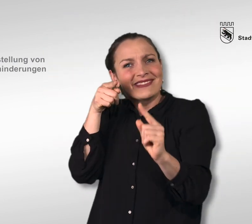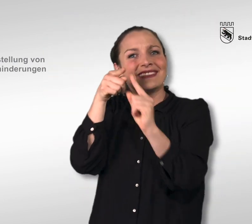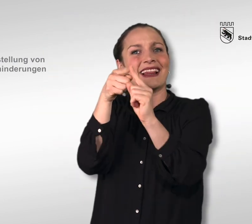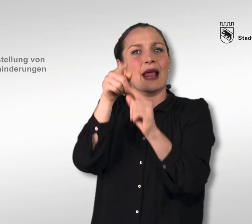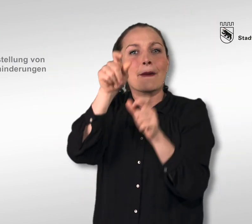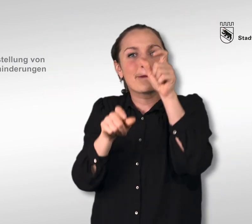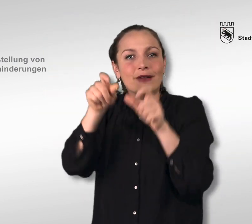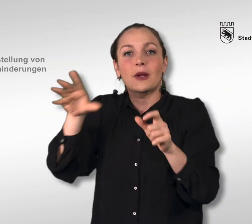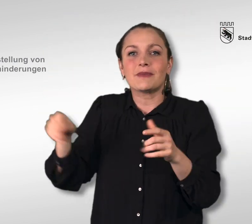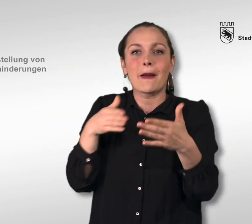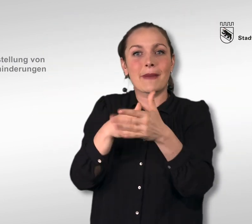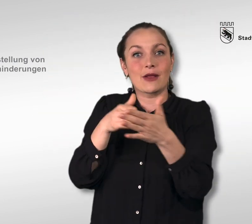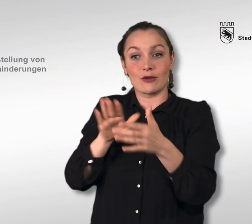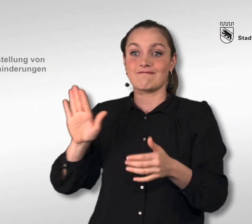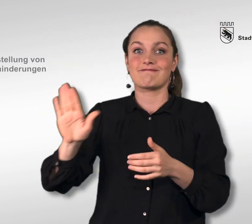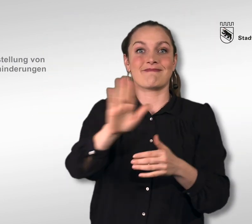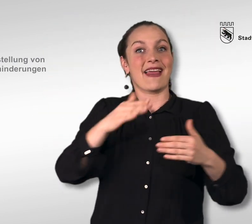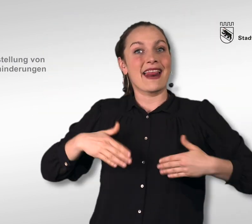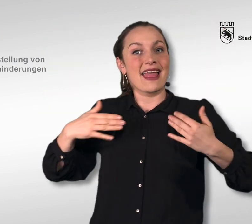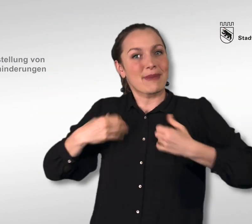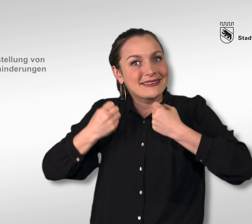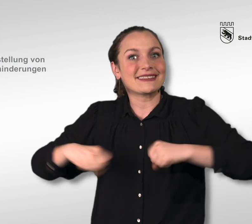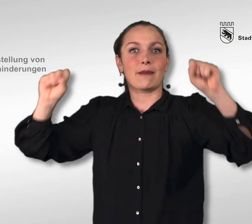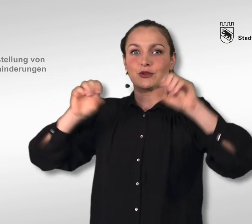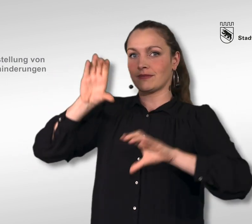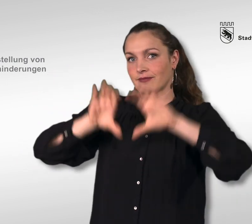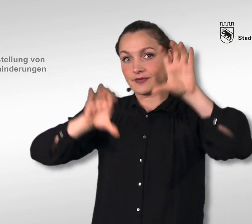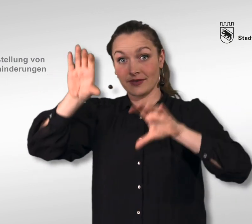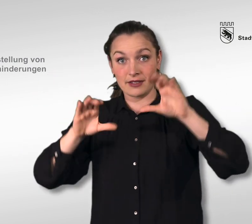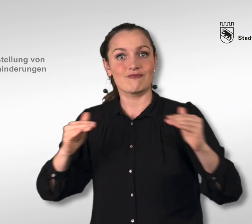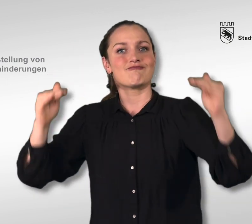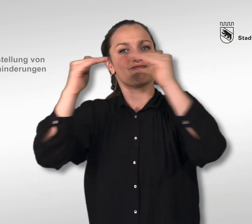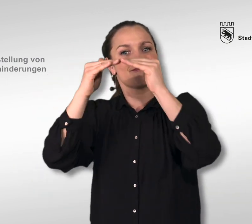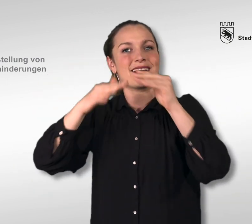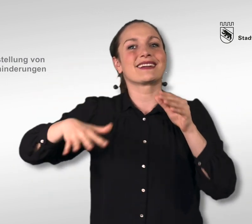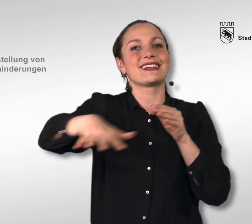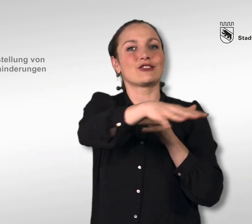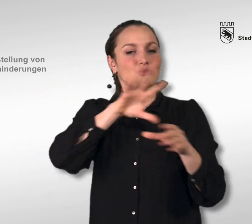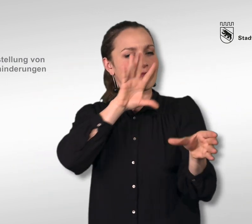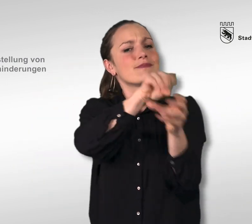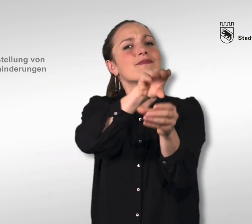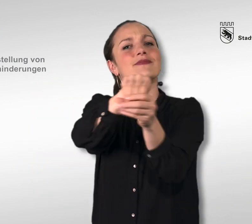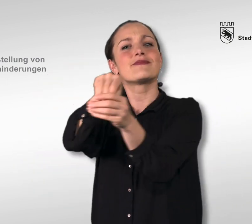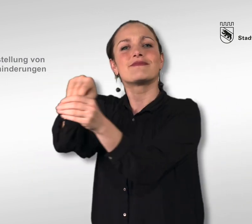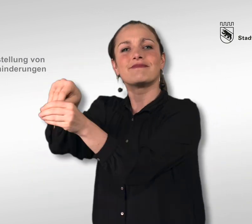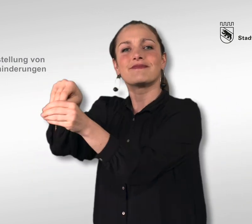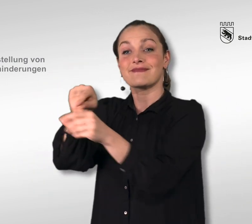damit Menschen mit Behinderungen ihr Leben selbständig gestalten und gleichberechtigt an der Gesellschaft teilhaben können.